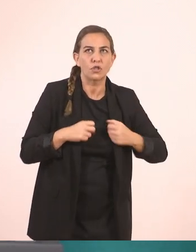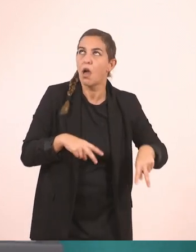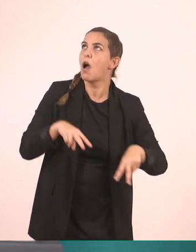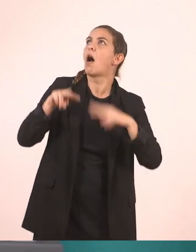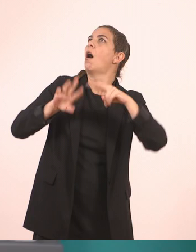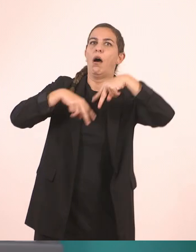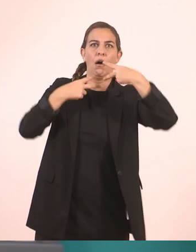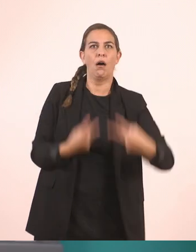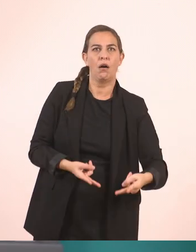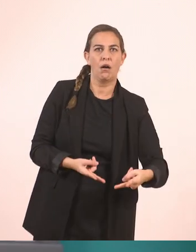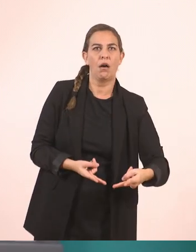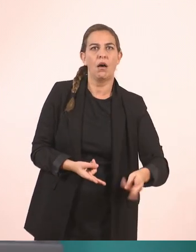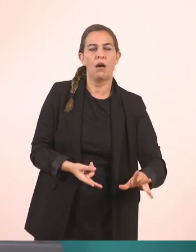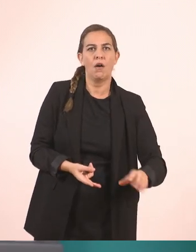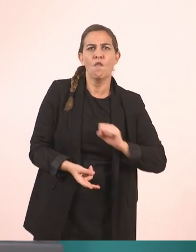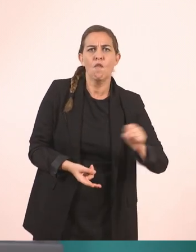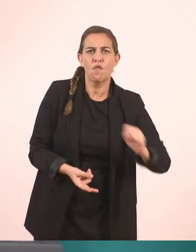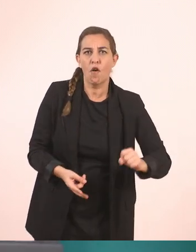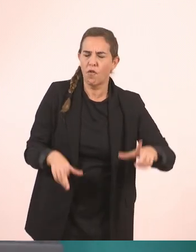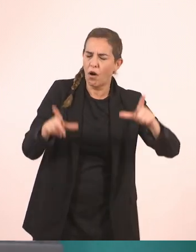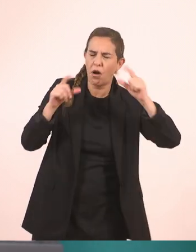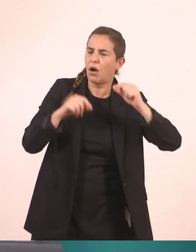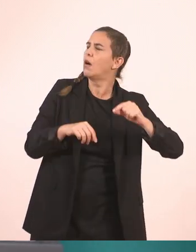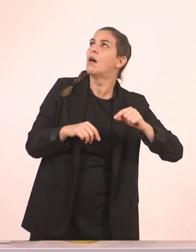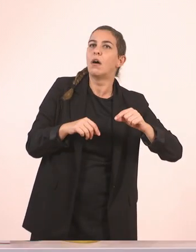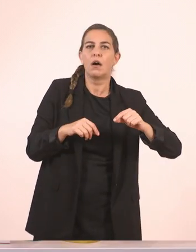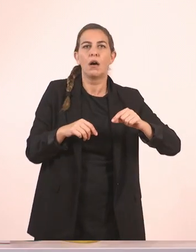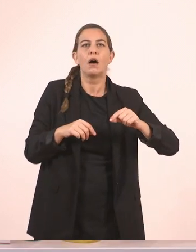και να κλείσουν τα μάτια, και παρουσιάστηκε μπροστά τους ένας άγγελος.